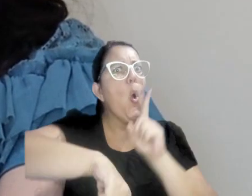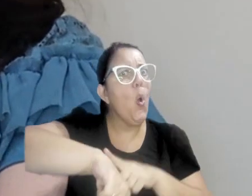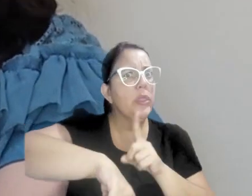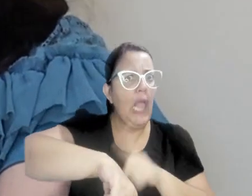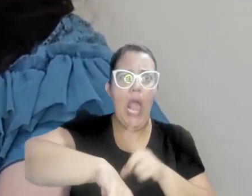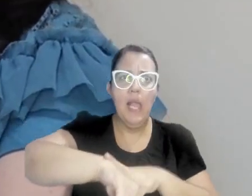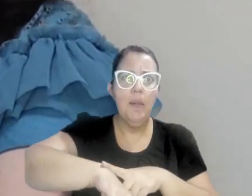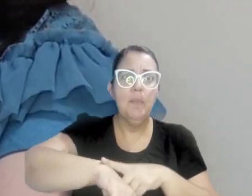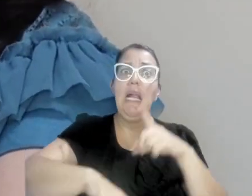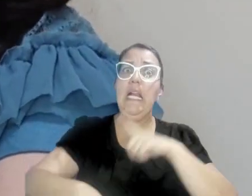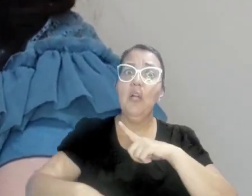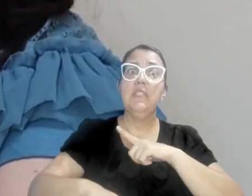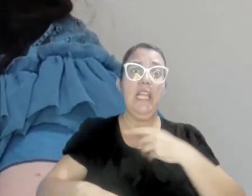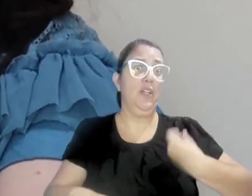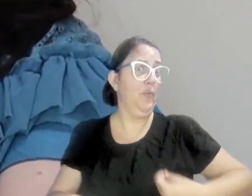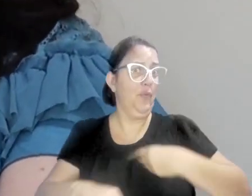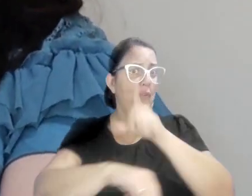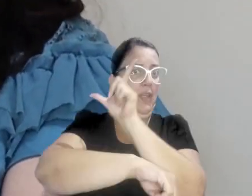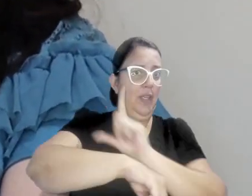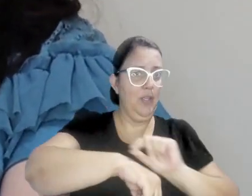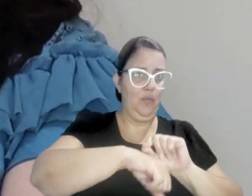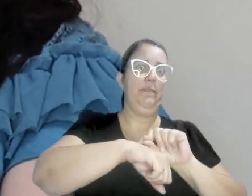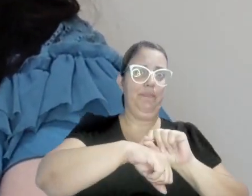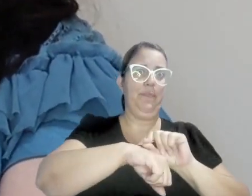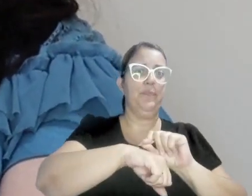20 anos é o tempo que eu tenho de casa aqui, de Ibama.